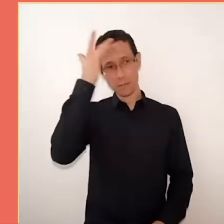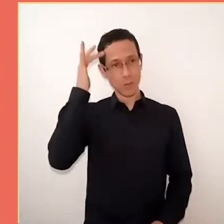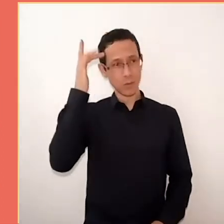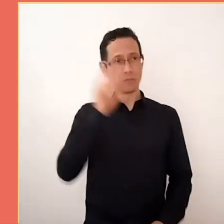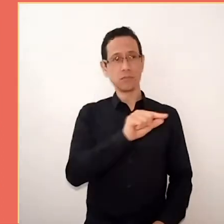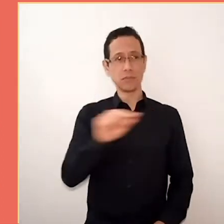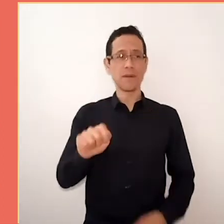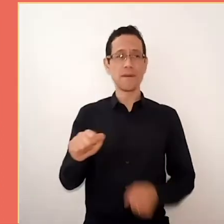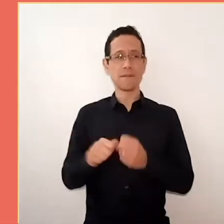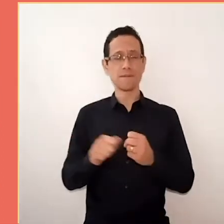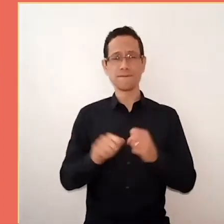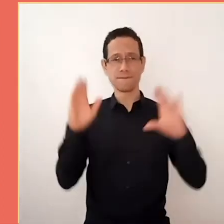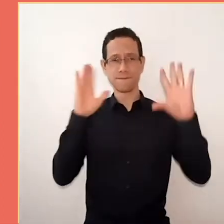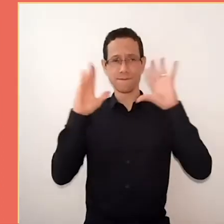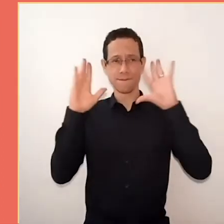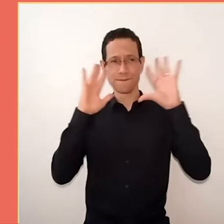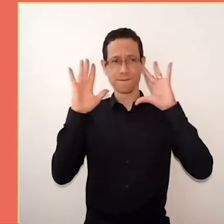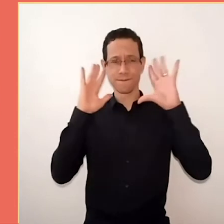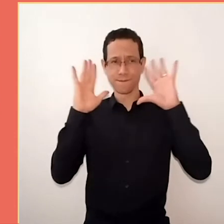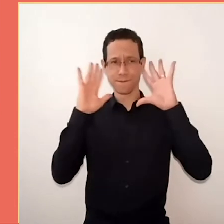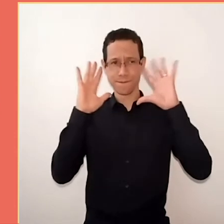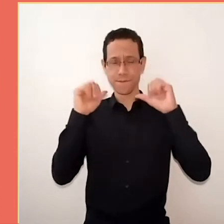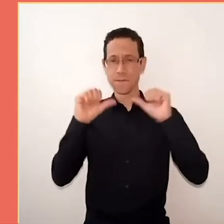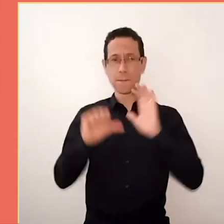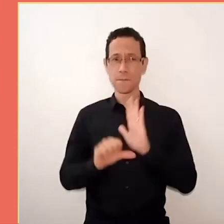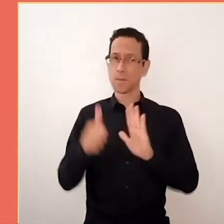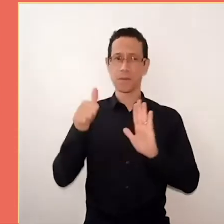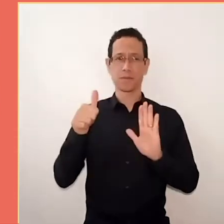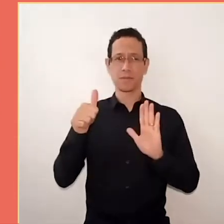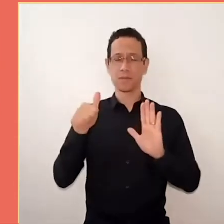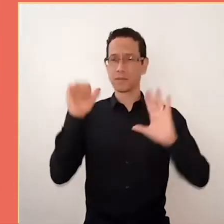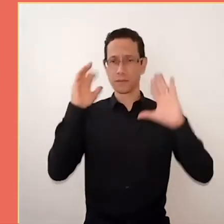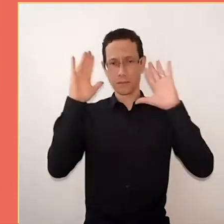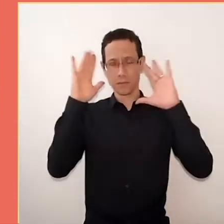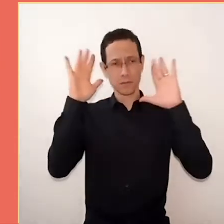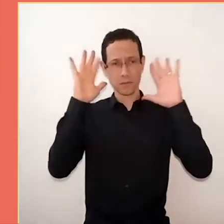da reflexão antes de mais nada, a reflexão antes de mais nada.